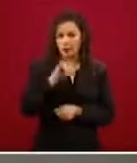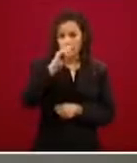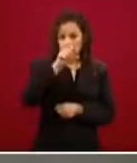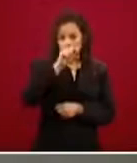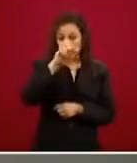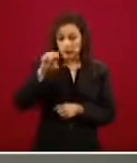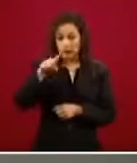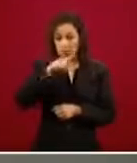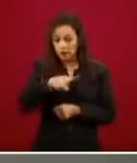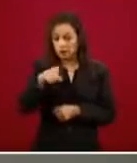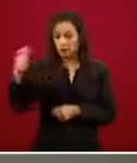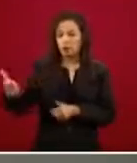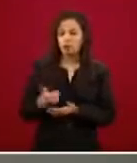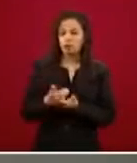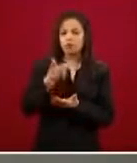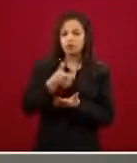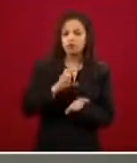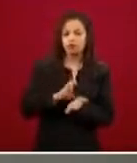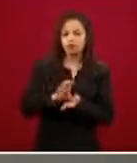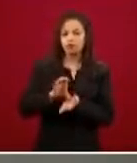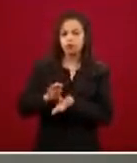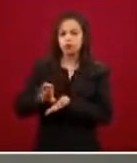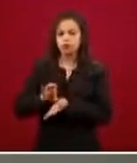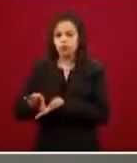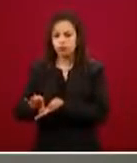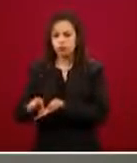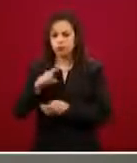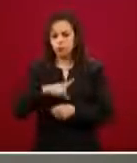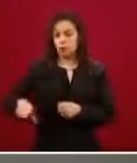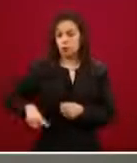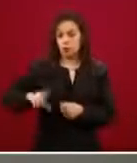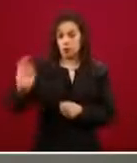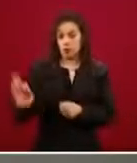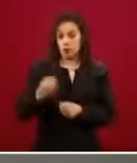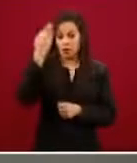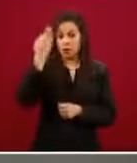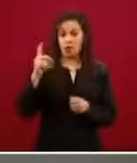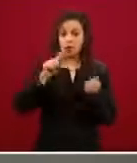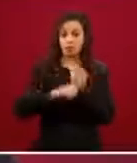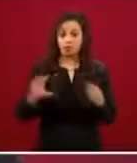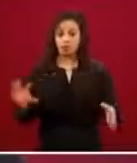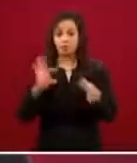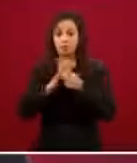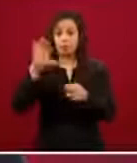y aportaciones y el gobierno federal a través de la Secretaría de Hacienda complementa los gastos de operación.